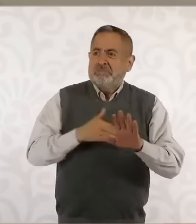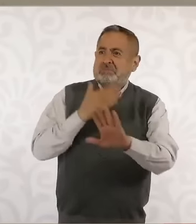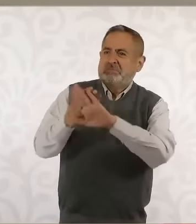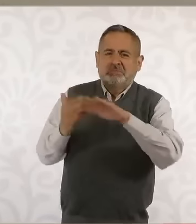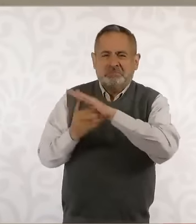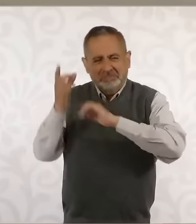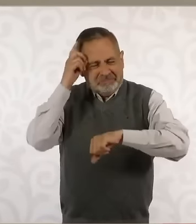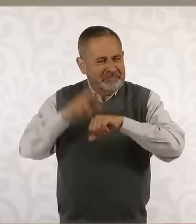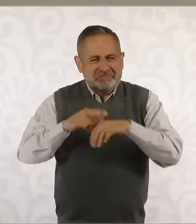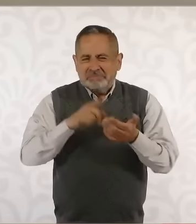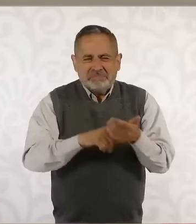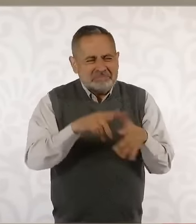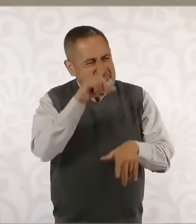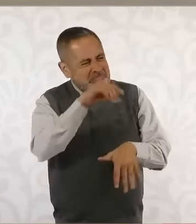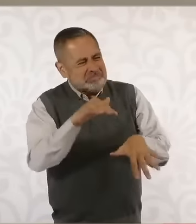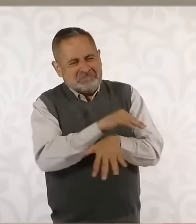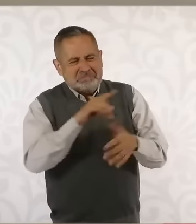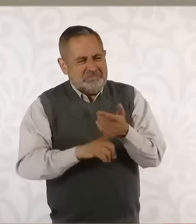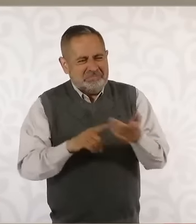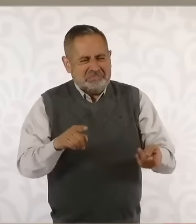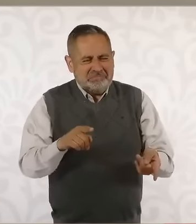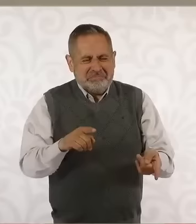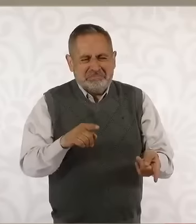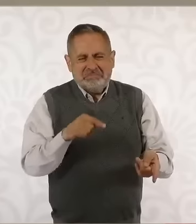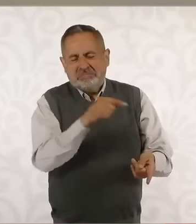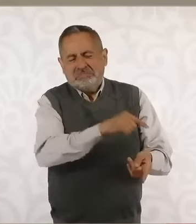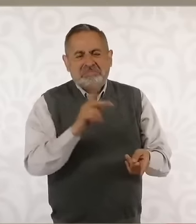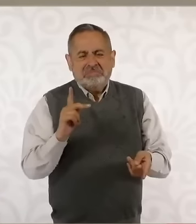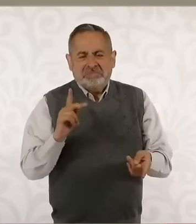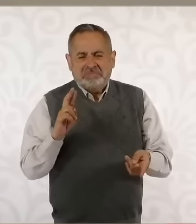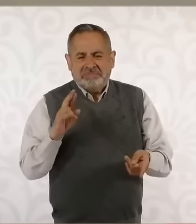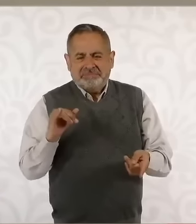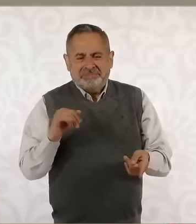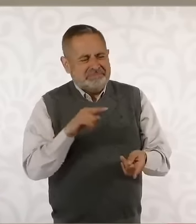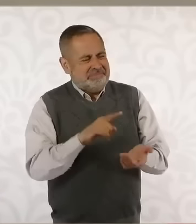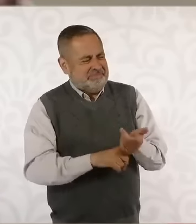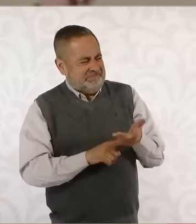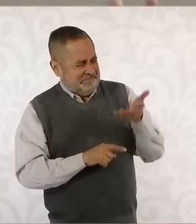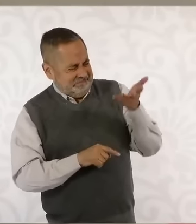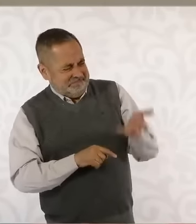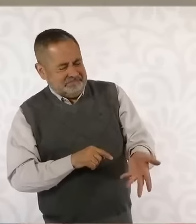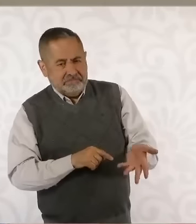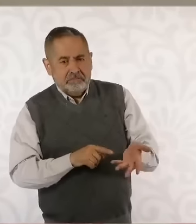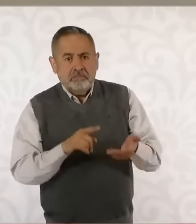directiva. Se le vio al grupo parlamentario del PRI justamente con una de las banderas de